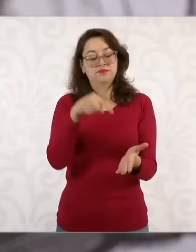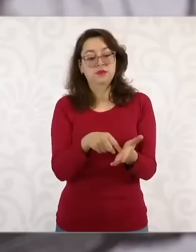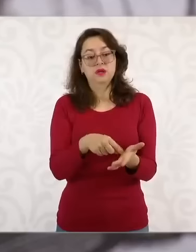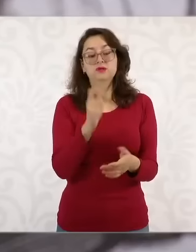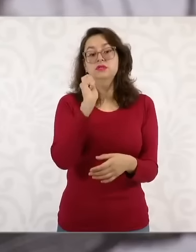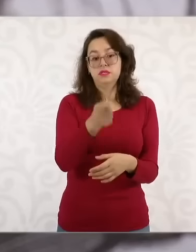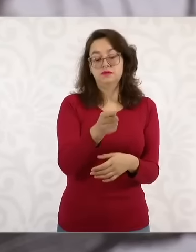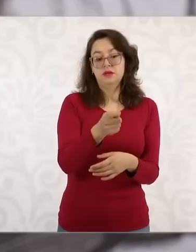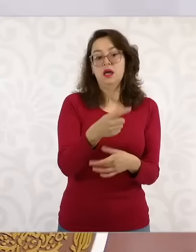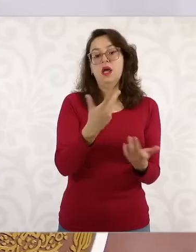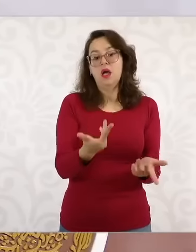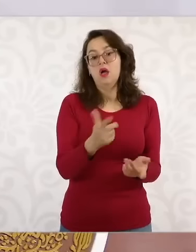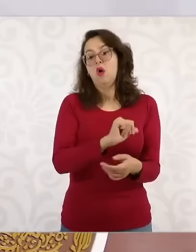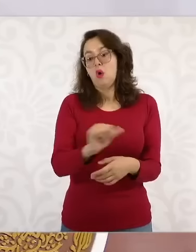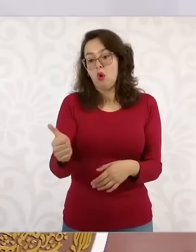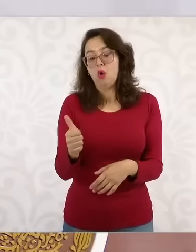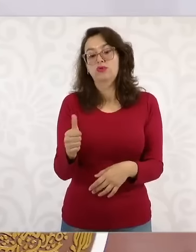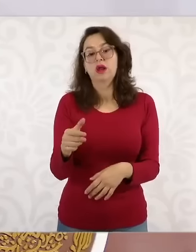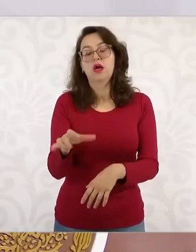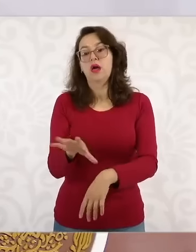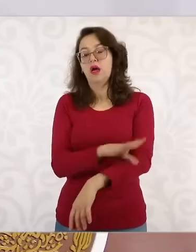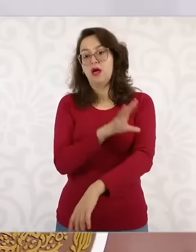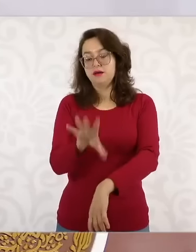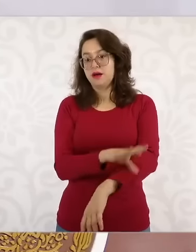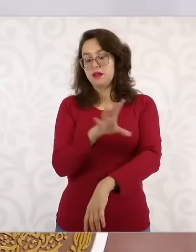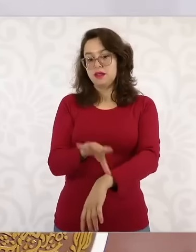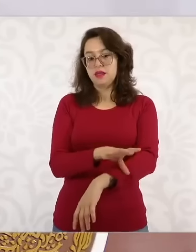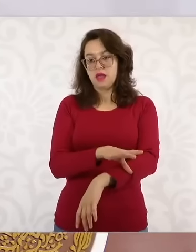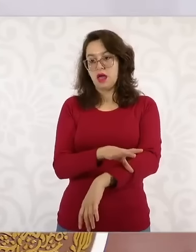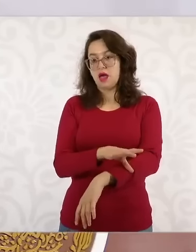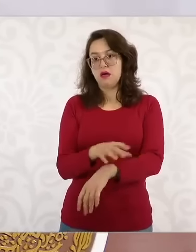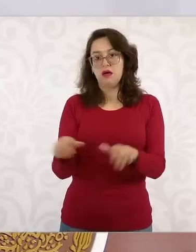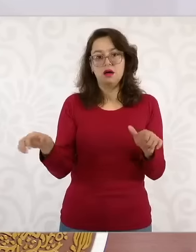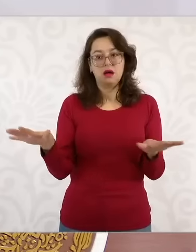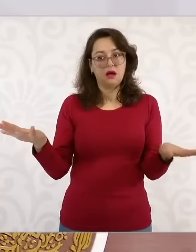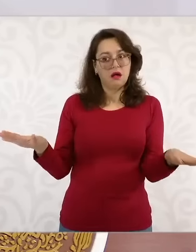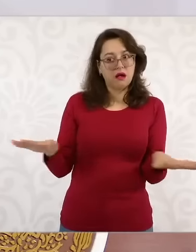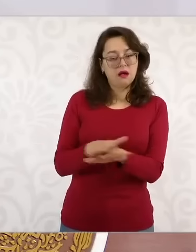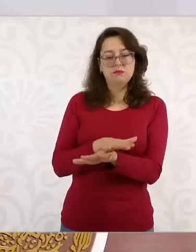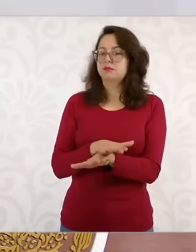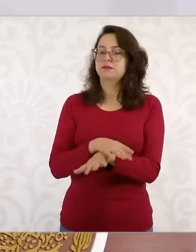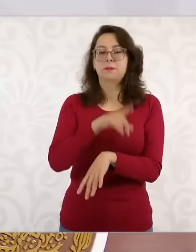libre que tenemos aquí ubicada, la complementan, permiten avanzar en la integración de energías